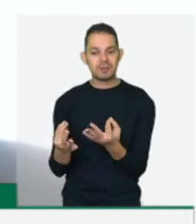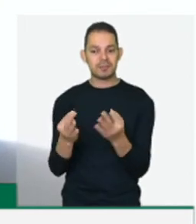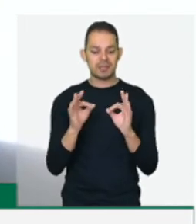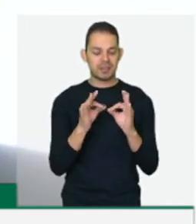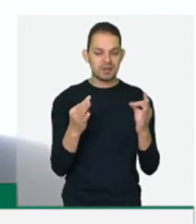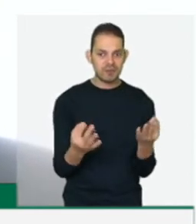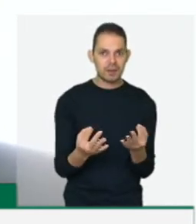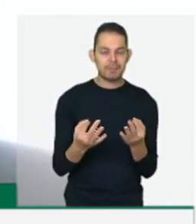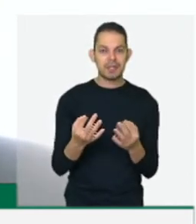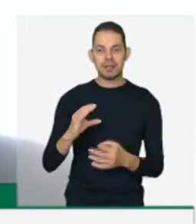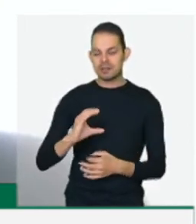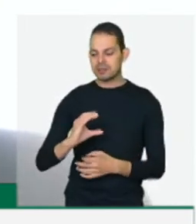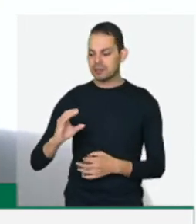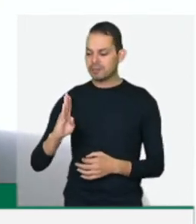OCUPAÇÃO ATRÁS DO CCBB, EM BRASÍLIA, NO CENTRO DA